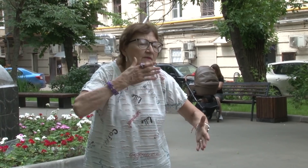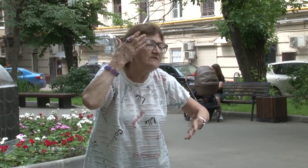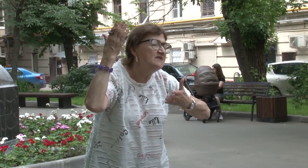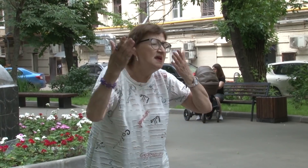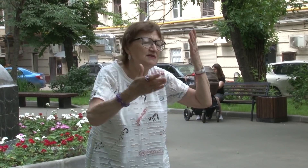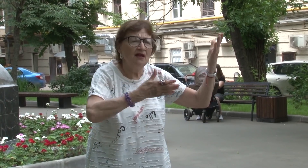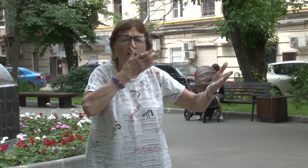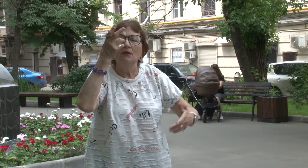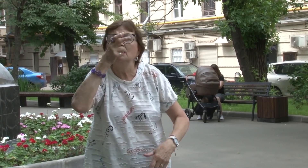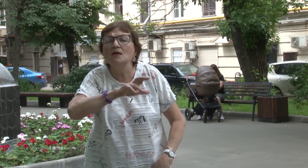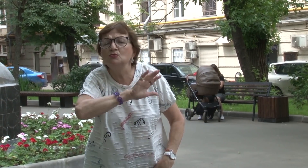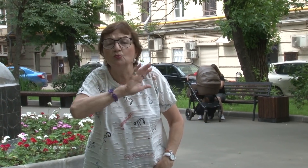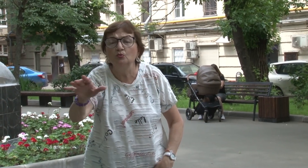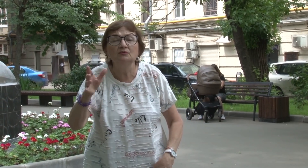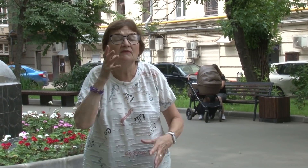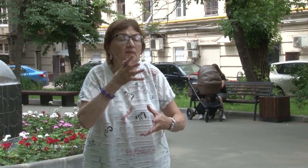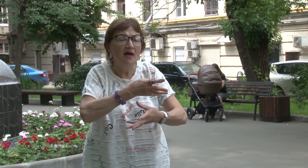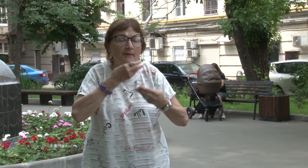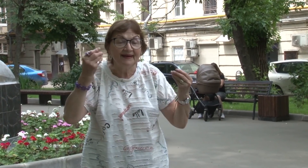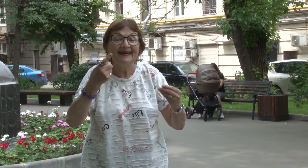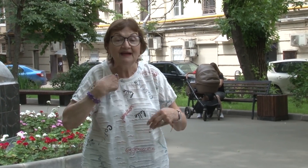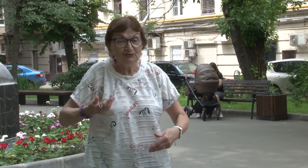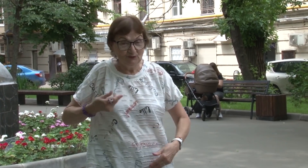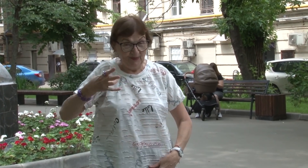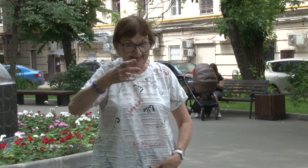Было весело, никогда не скучали – время быстро пролетало.